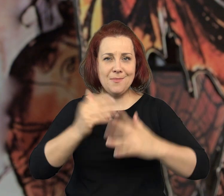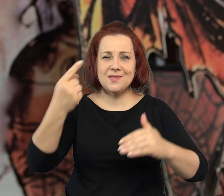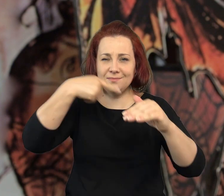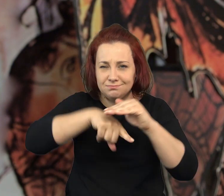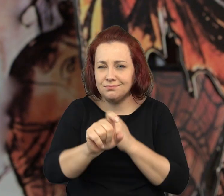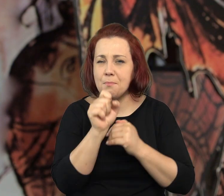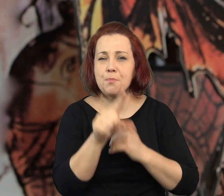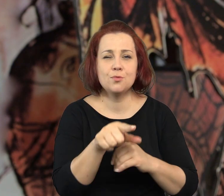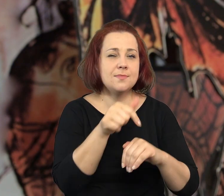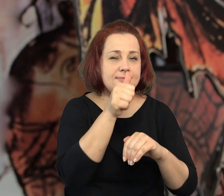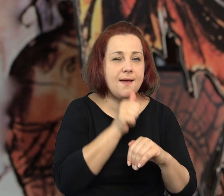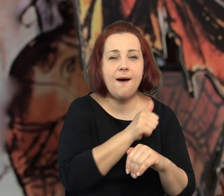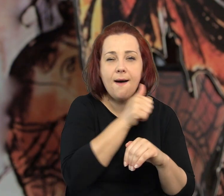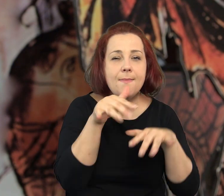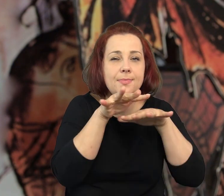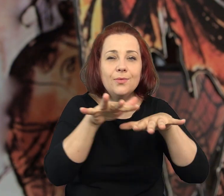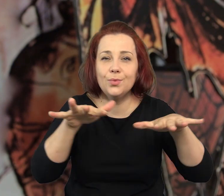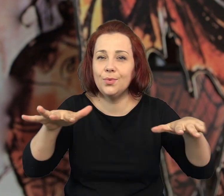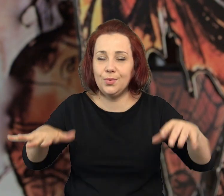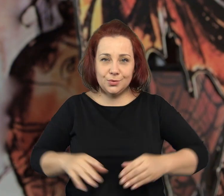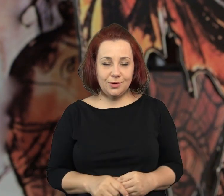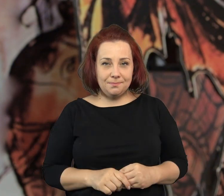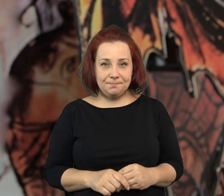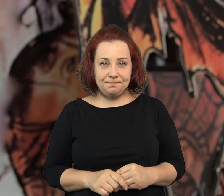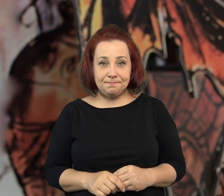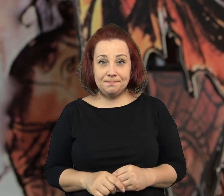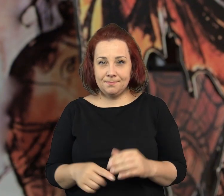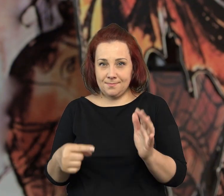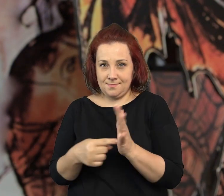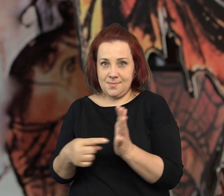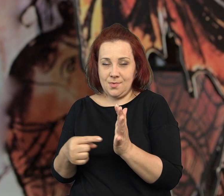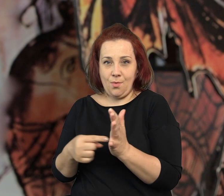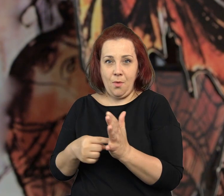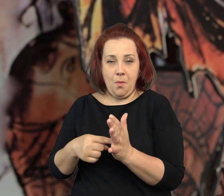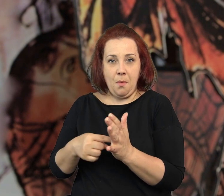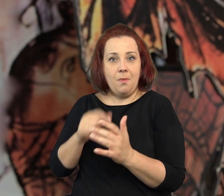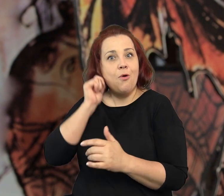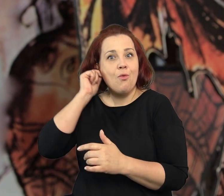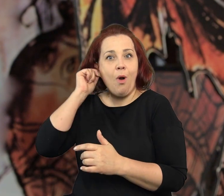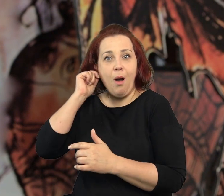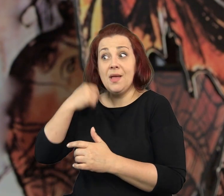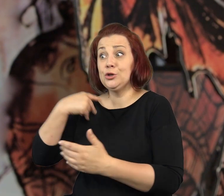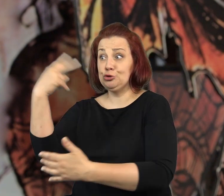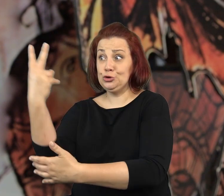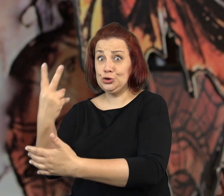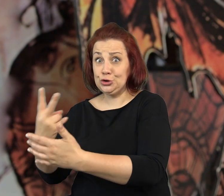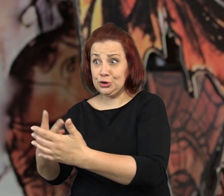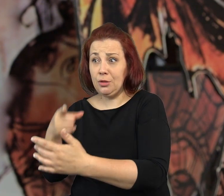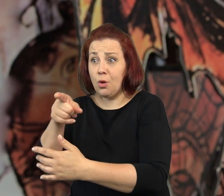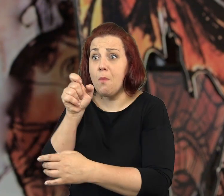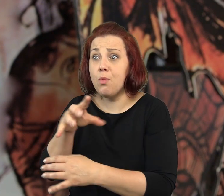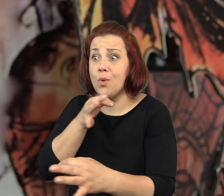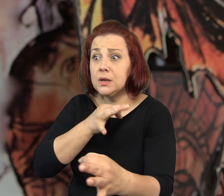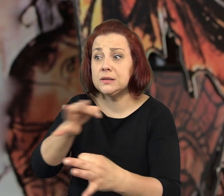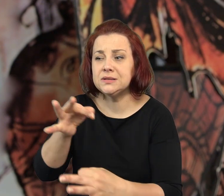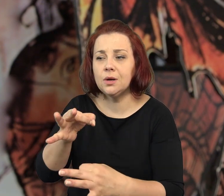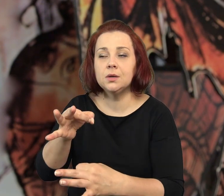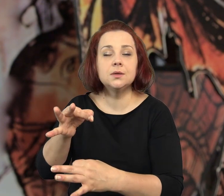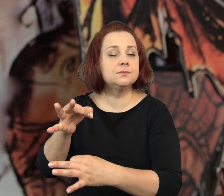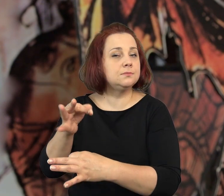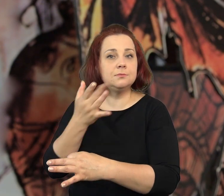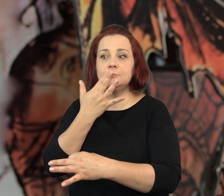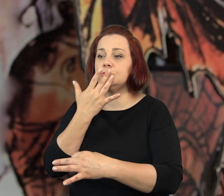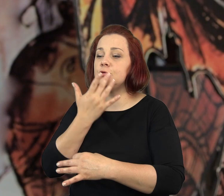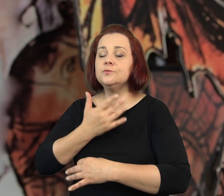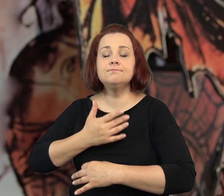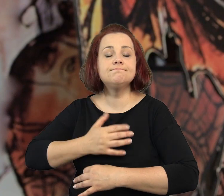Kamienica, która kryje niejedną tajemnicę i historia o jakiej powiedziała jedna z czytelniczek.